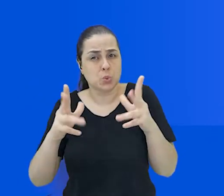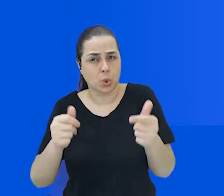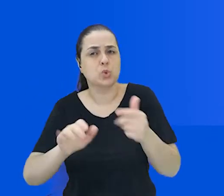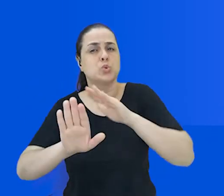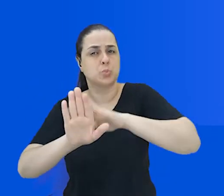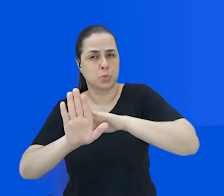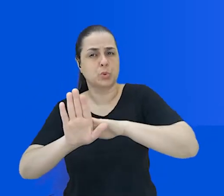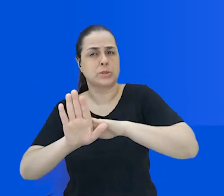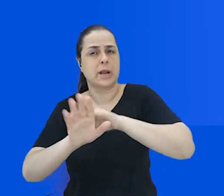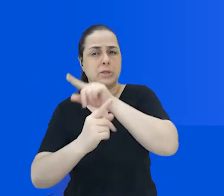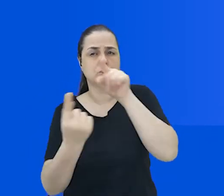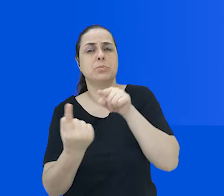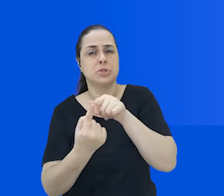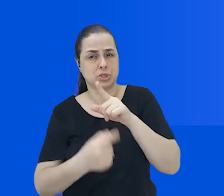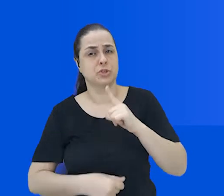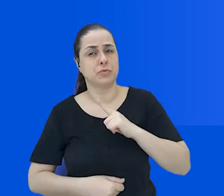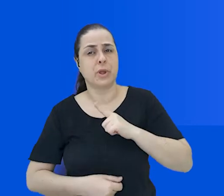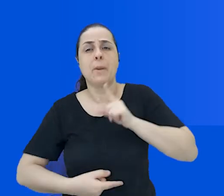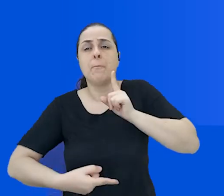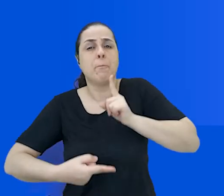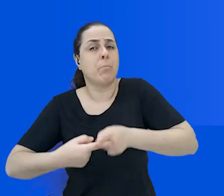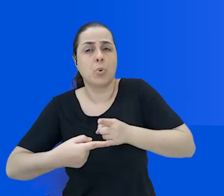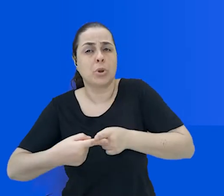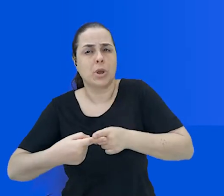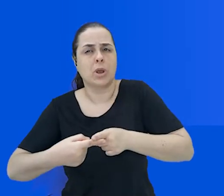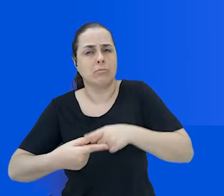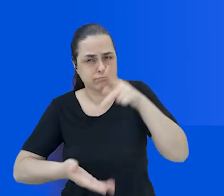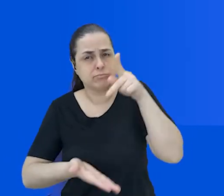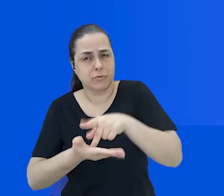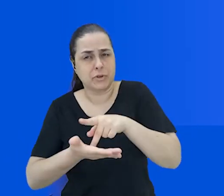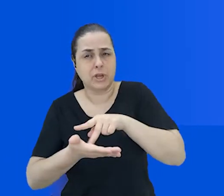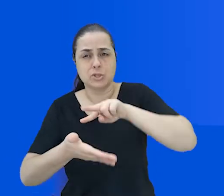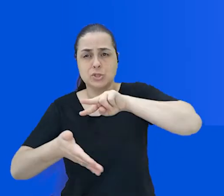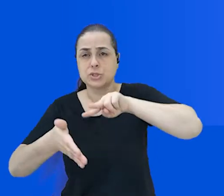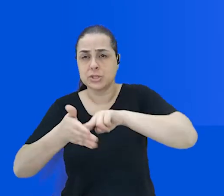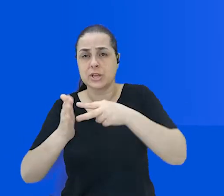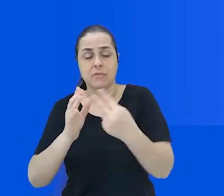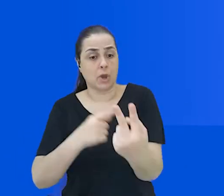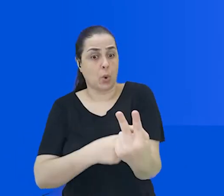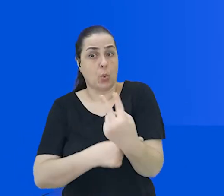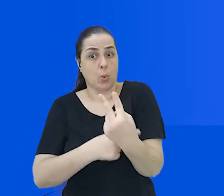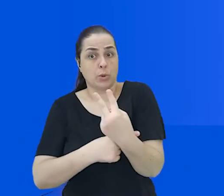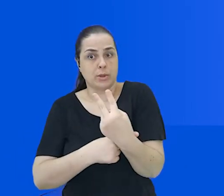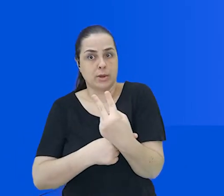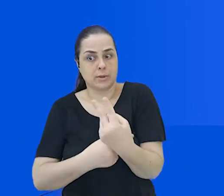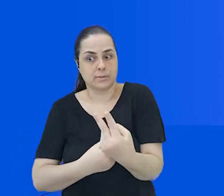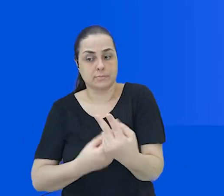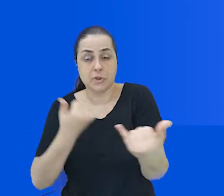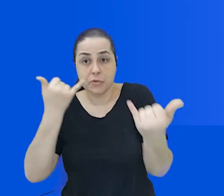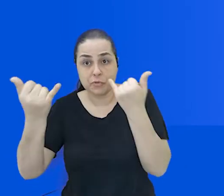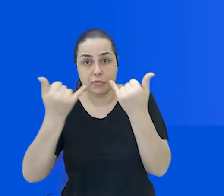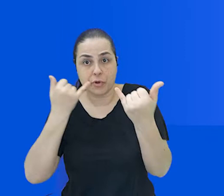um porquê muito genuíno, que é de cuidar da gente que de alguma maneira de nos ofertar informações